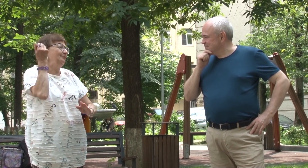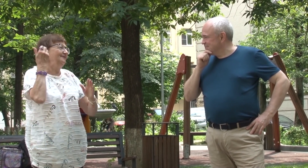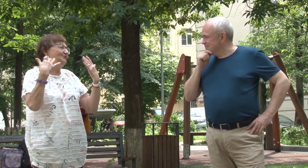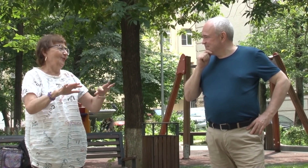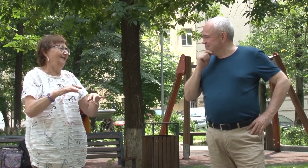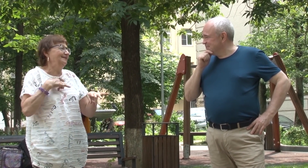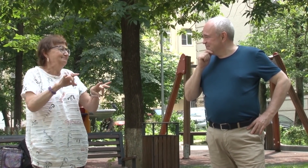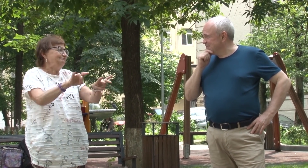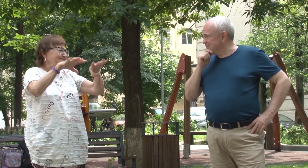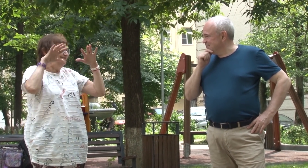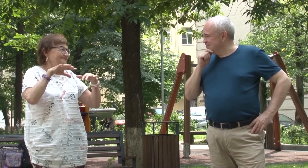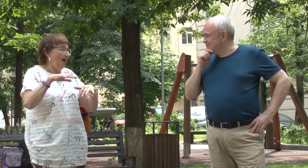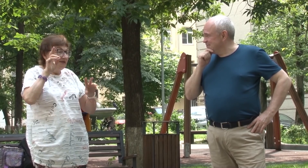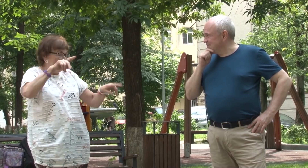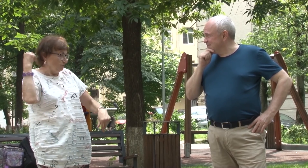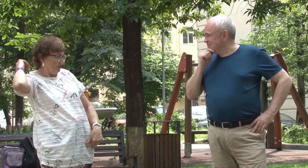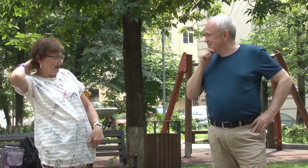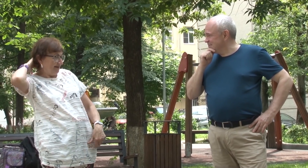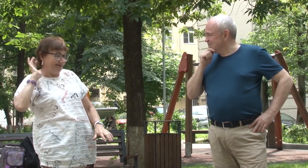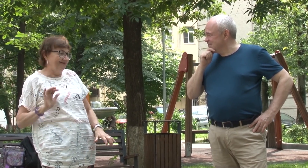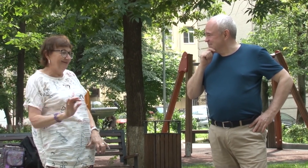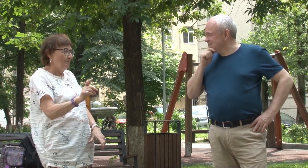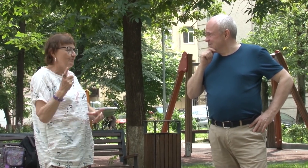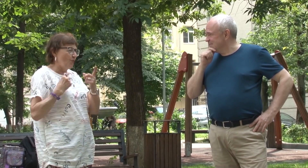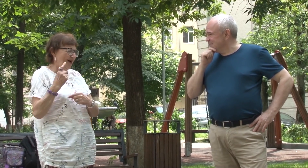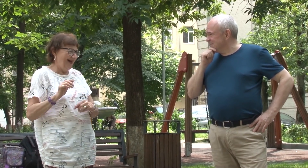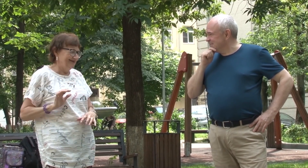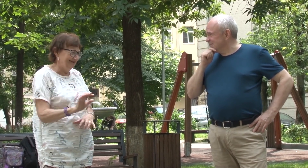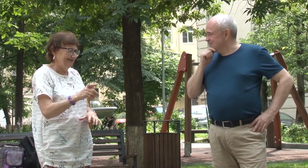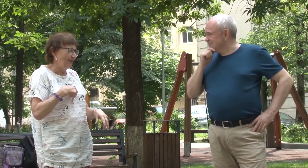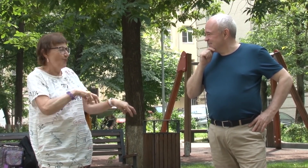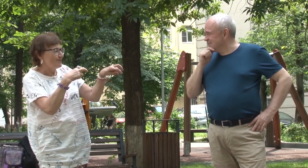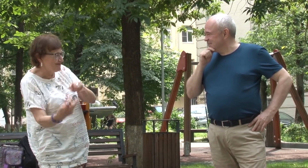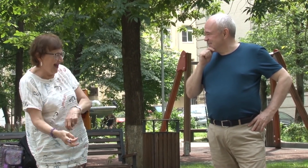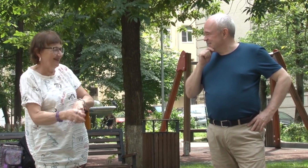А ей только того и надо. Сзади толкнула, чтобы напугать.